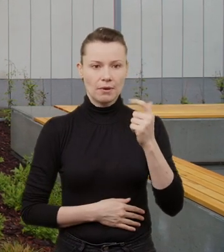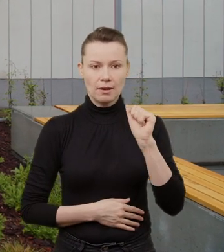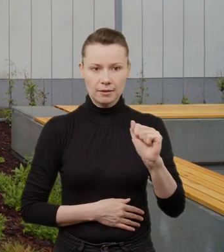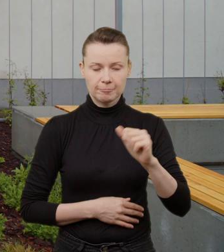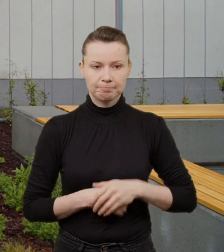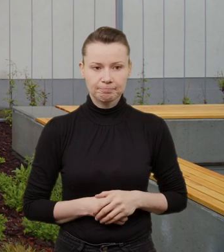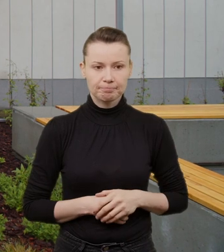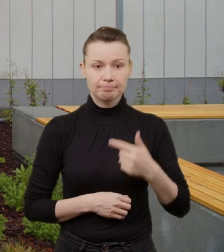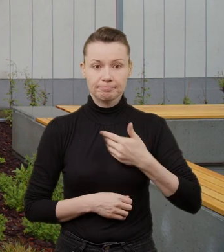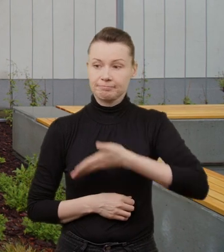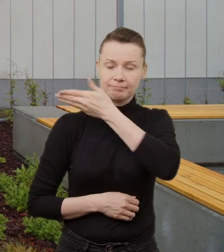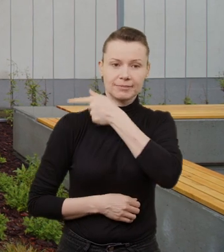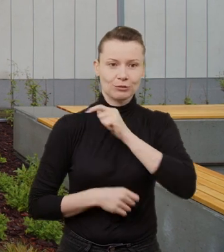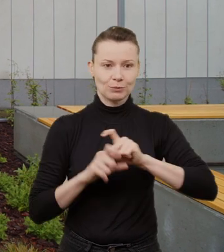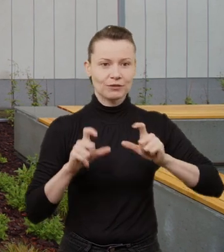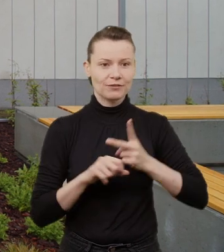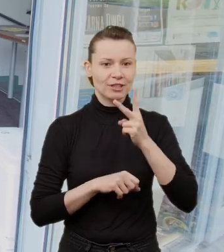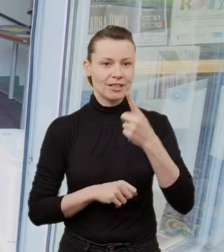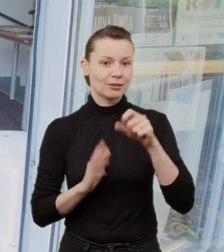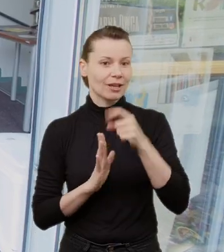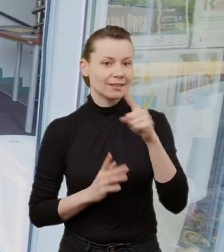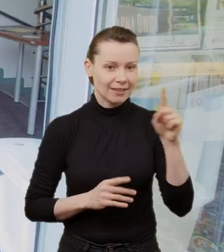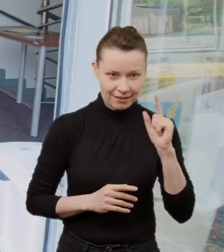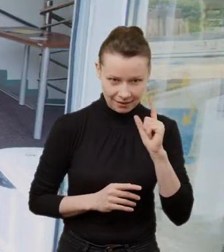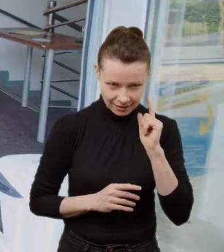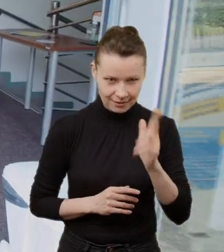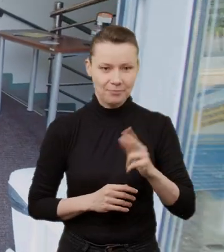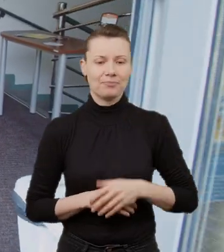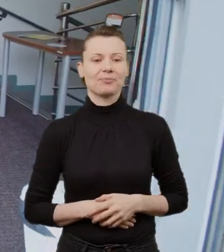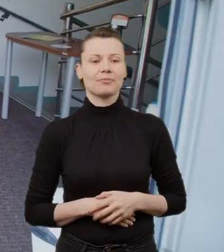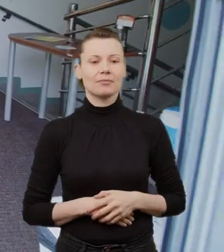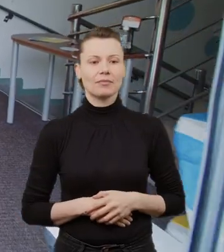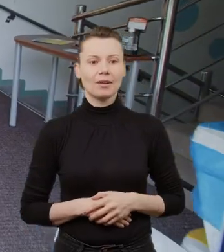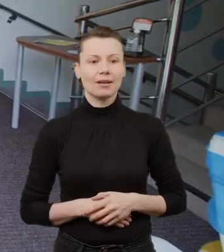która służy do kontaktu z nami. Lektor AD: Wejście do Dedeku. Za wejściem hol.